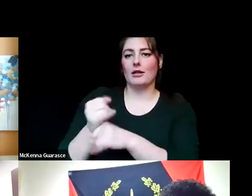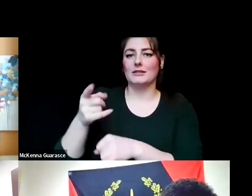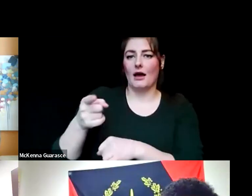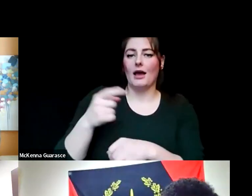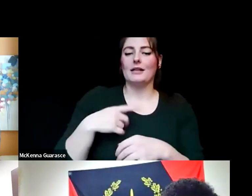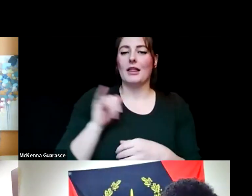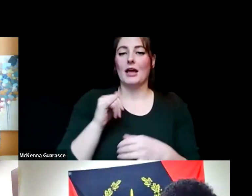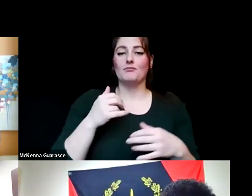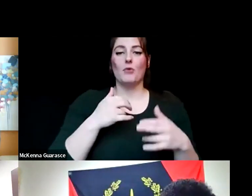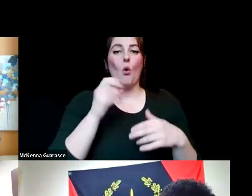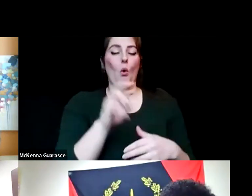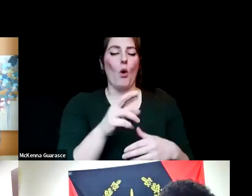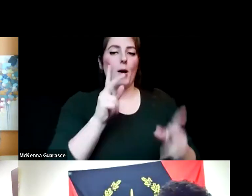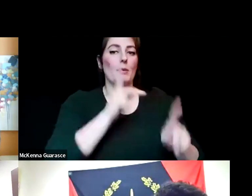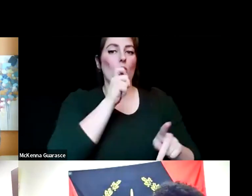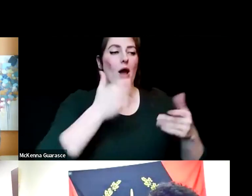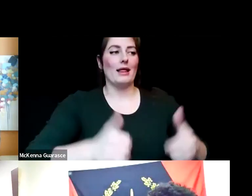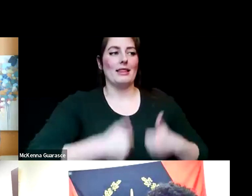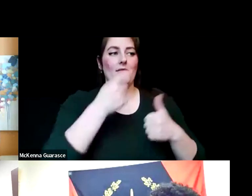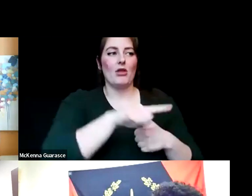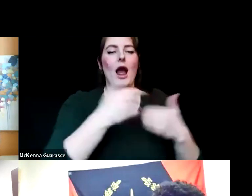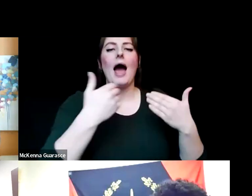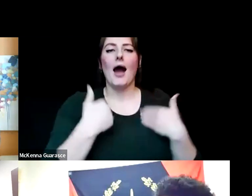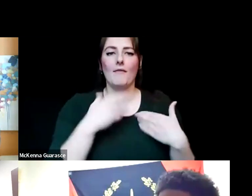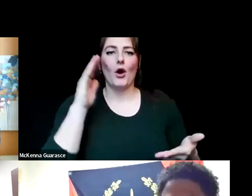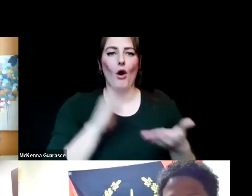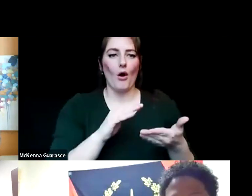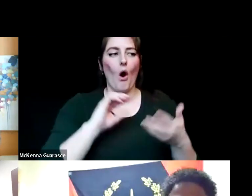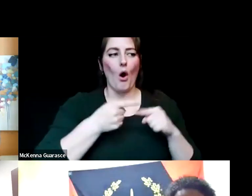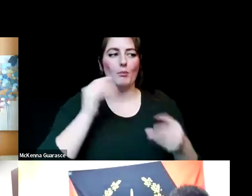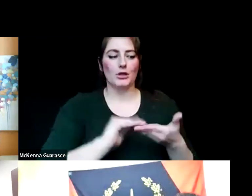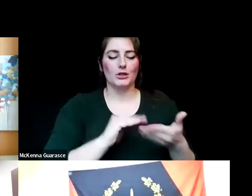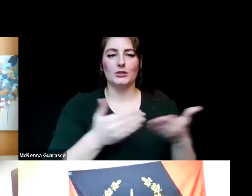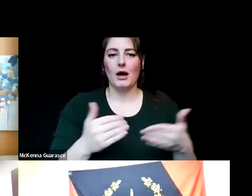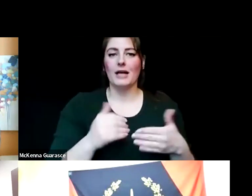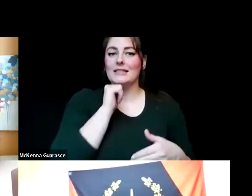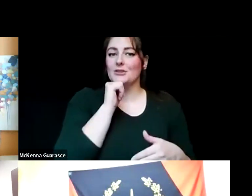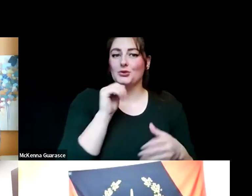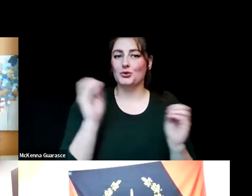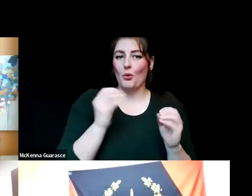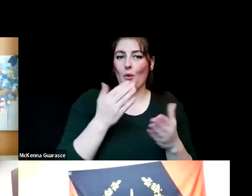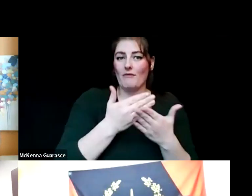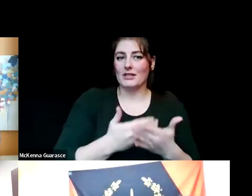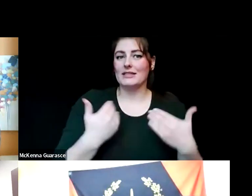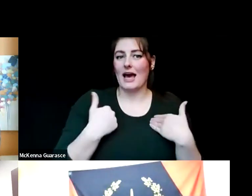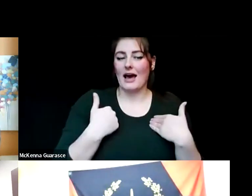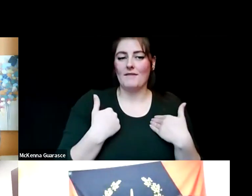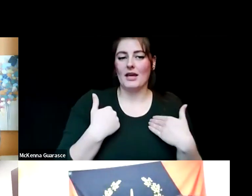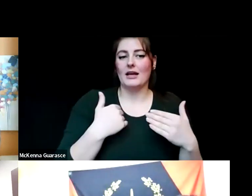de suministros de reducción de daños no es evidencia de que estén violando la política o haciendo algo que no esté permitido.